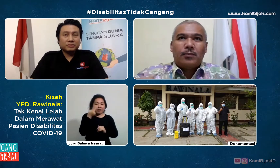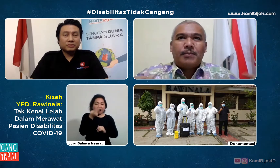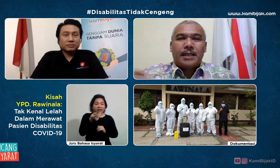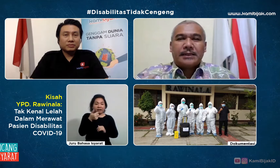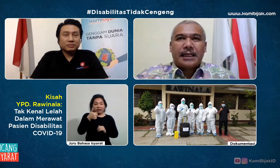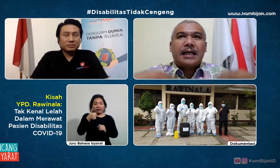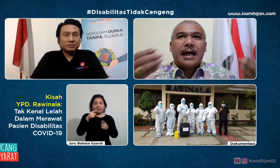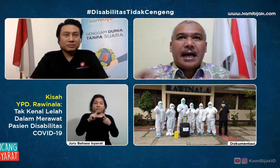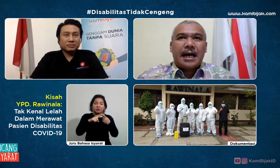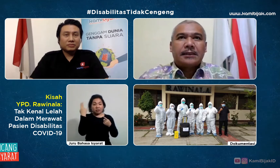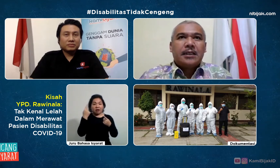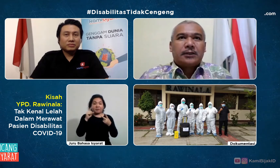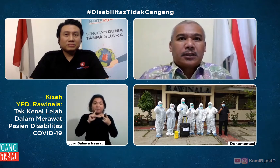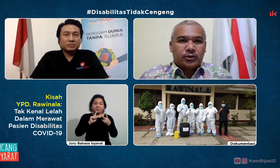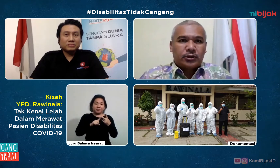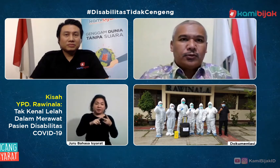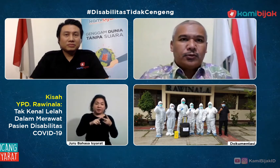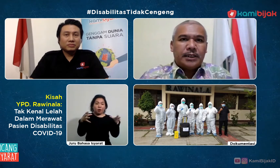kelompok-kelompok masyarakat terus.